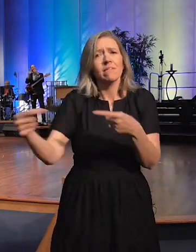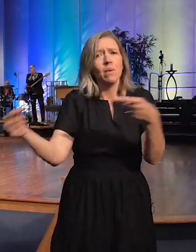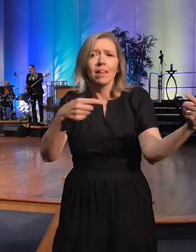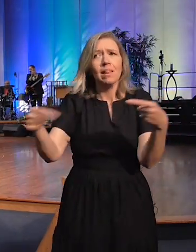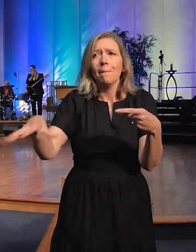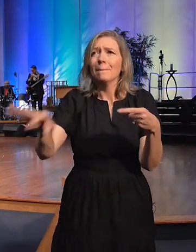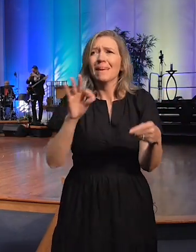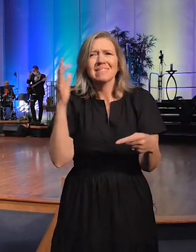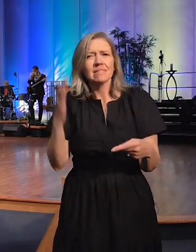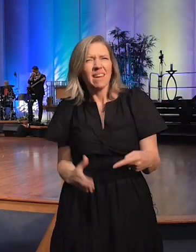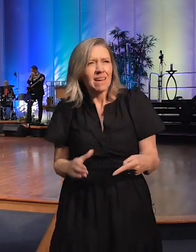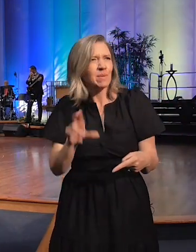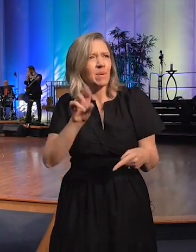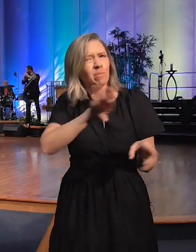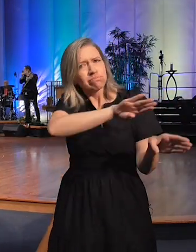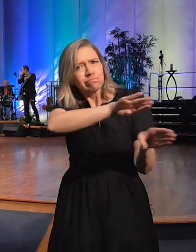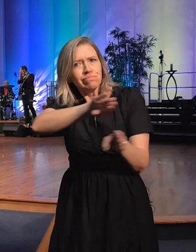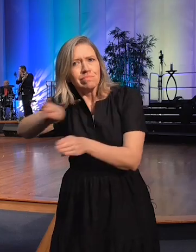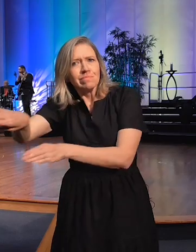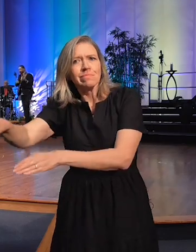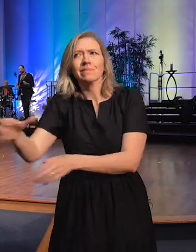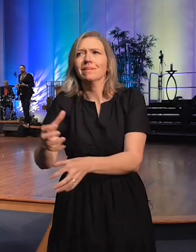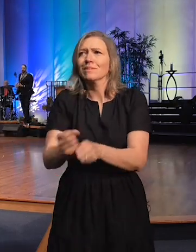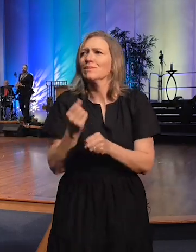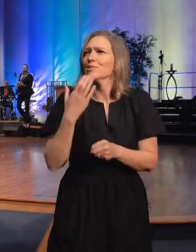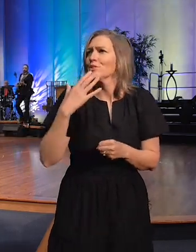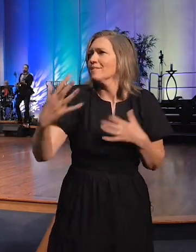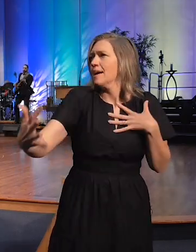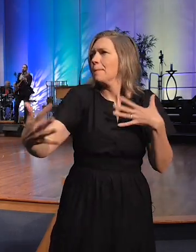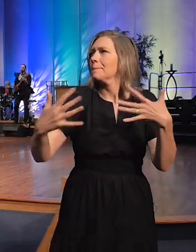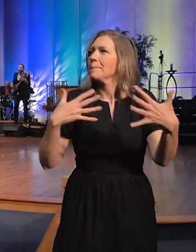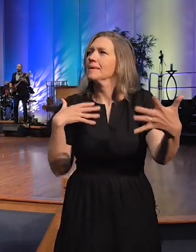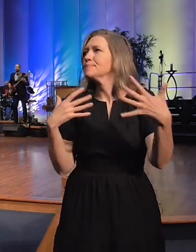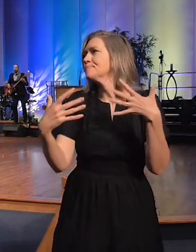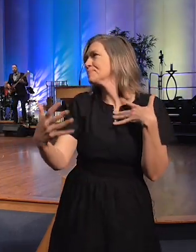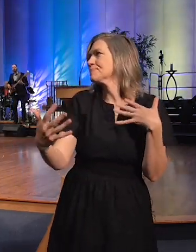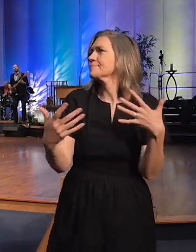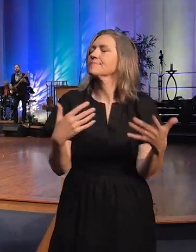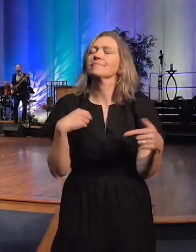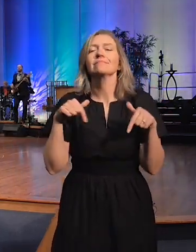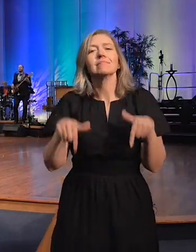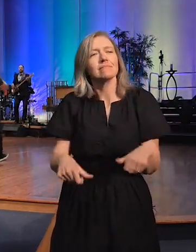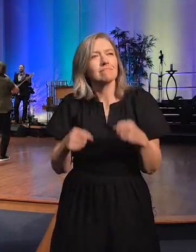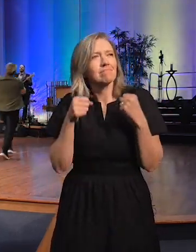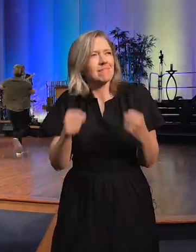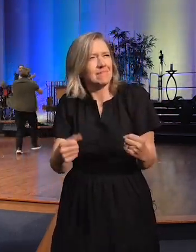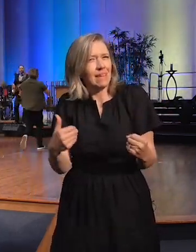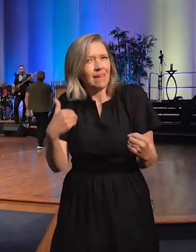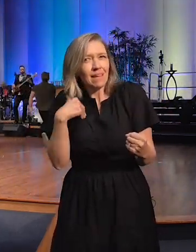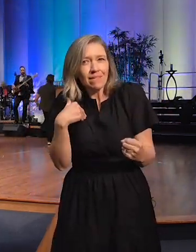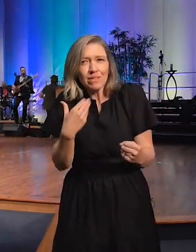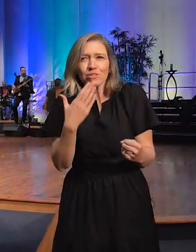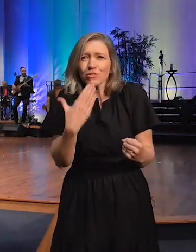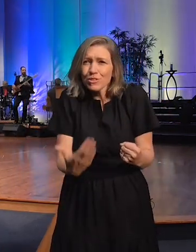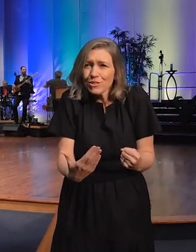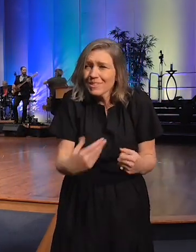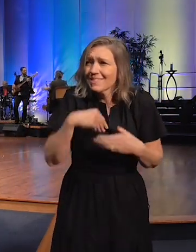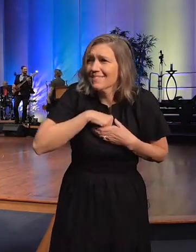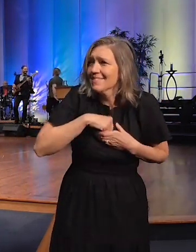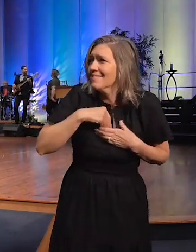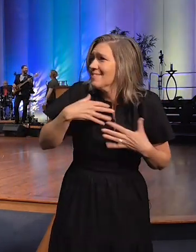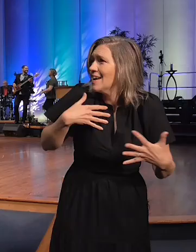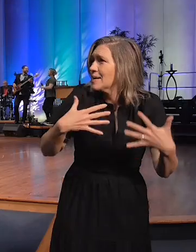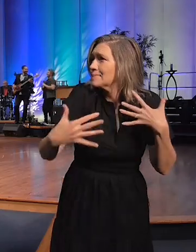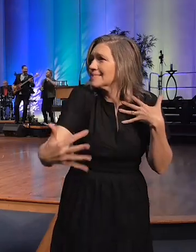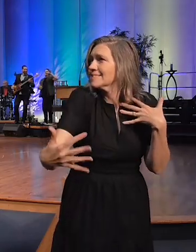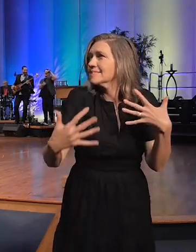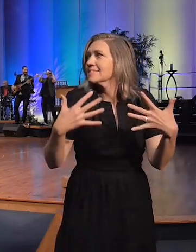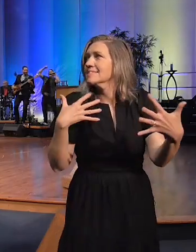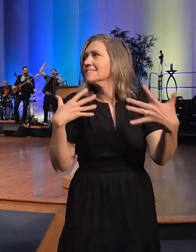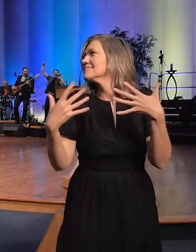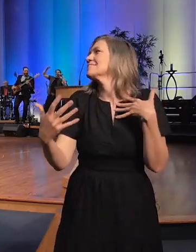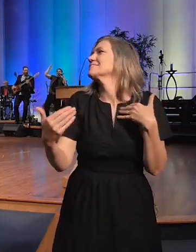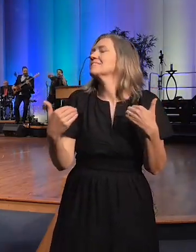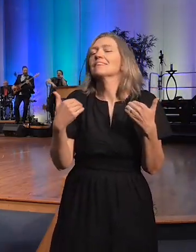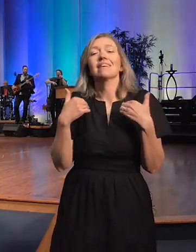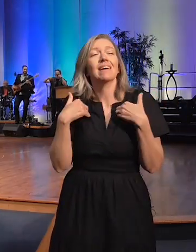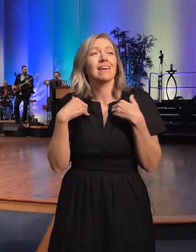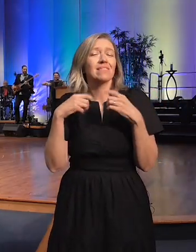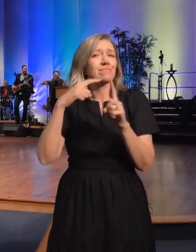vibra para captar una buena vibra buena vibra tengo estas buenas estas buenas tengo estas buenas buenas